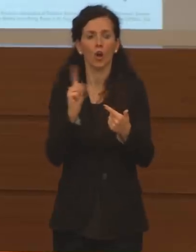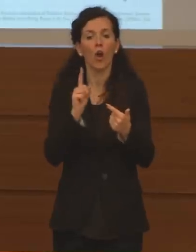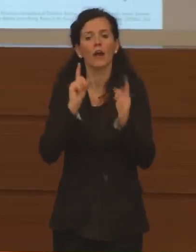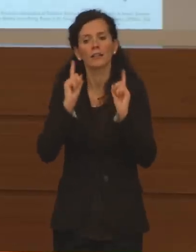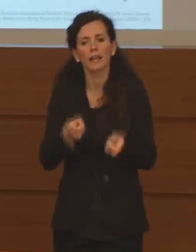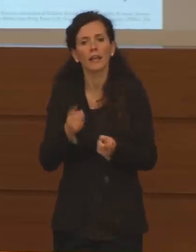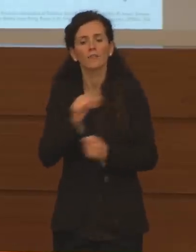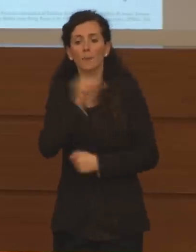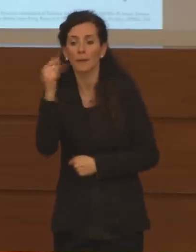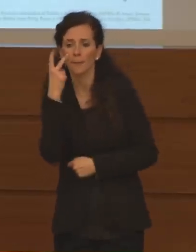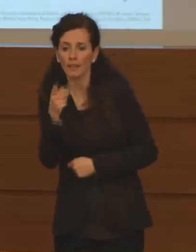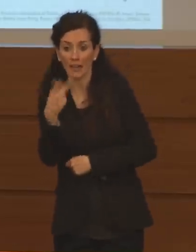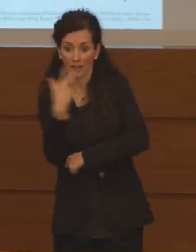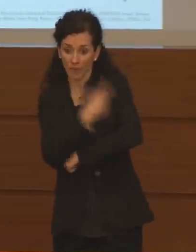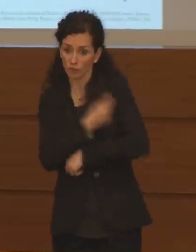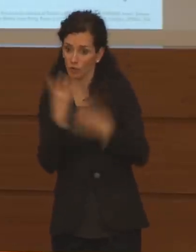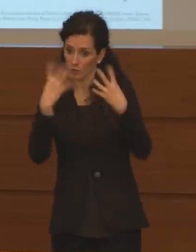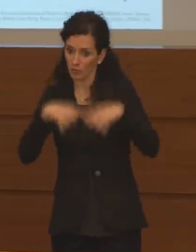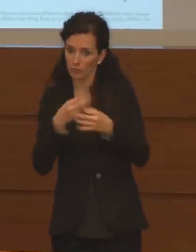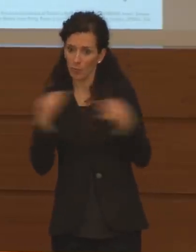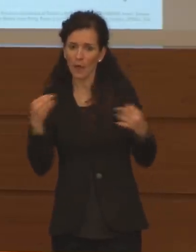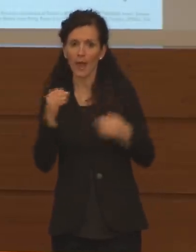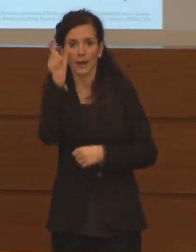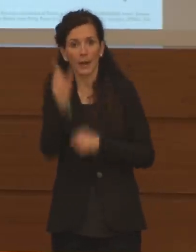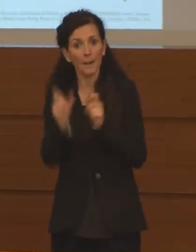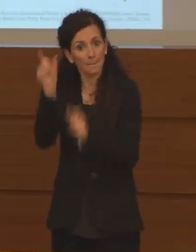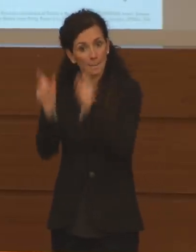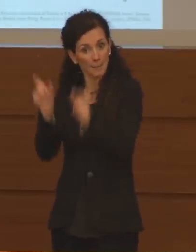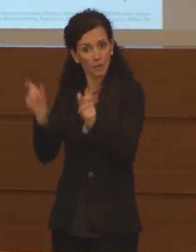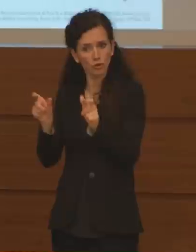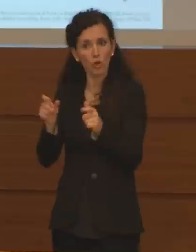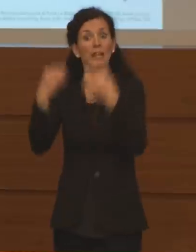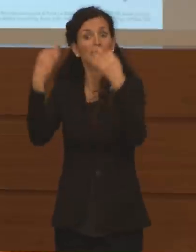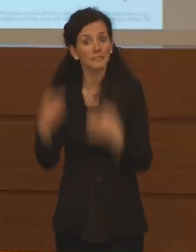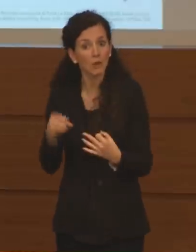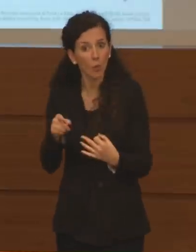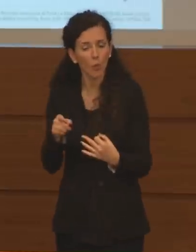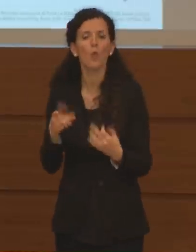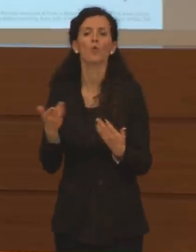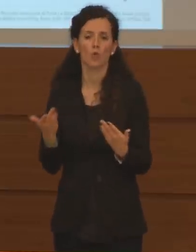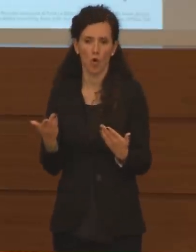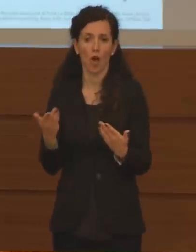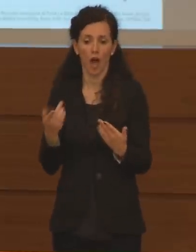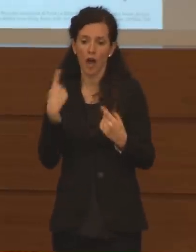è efficace nell'uomo e se è sicuro e questi studi chiaramente queste